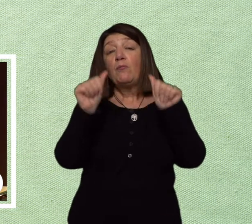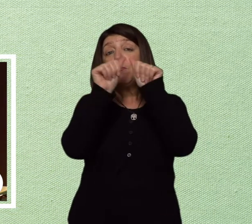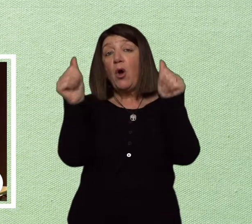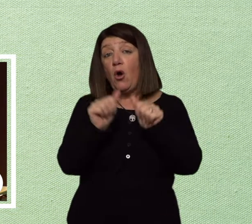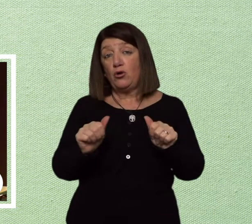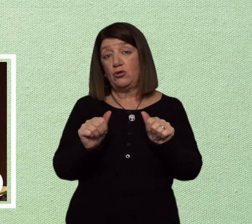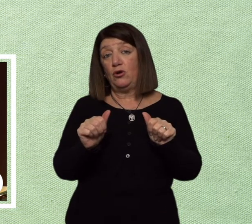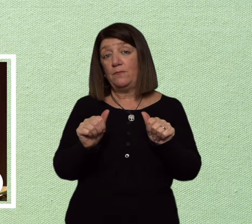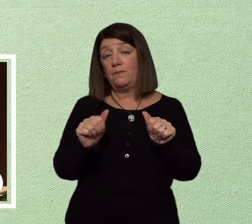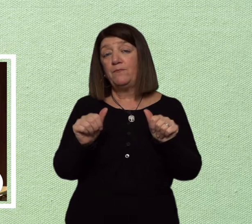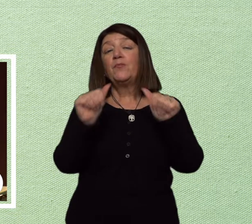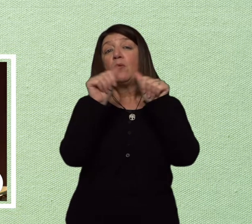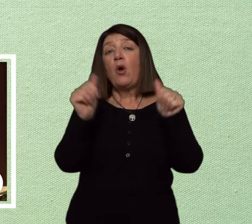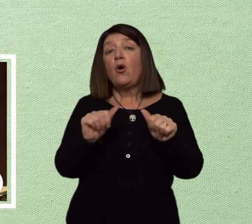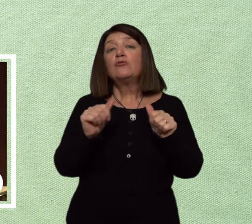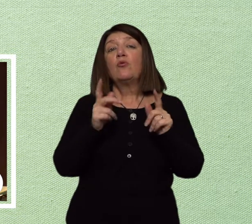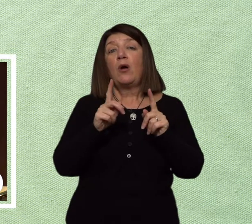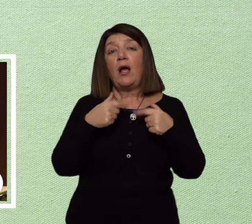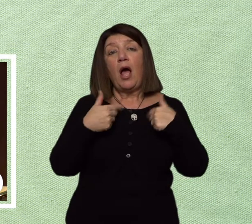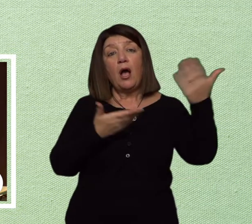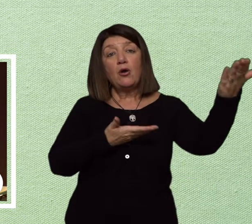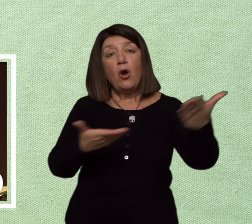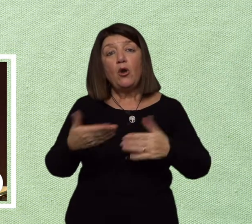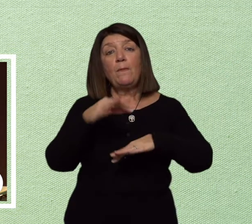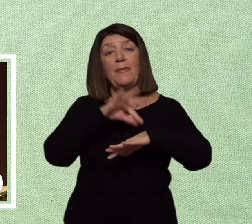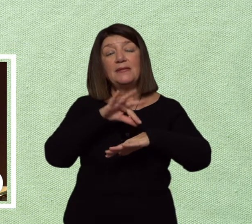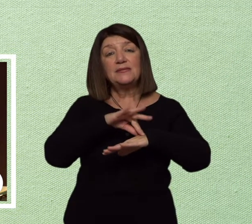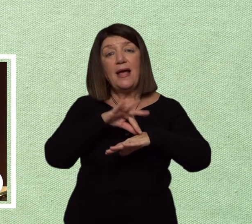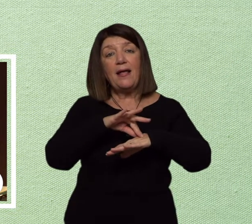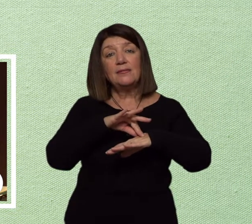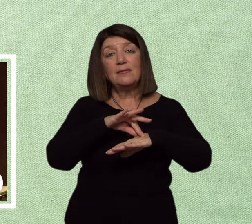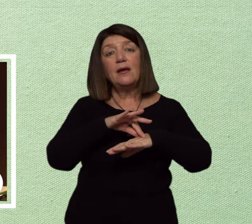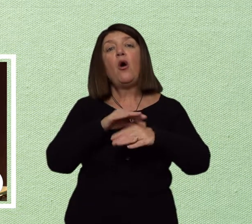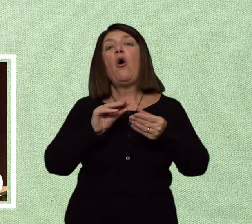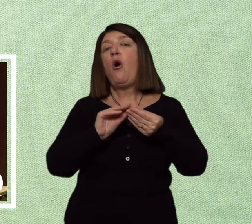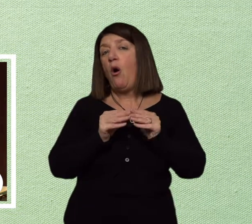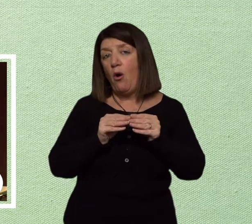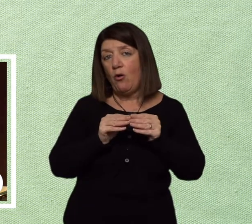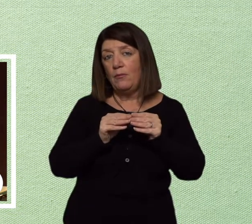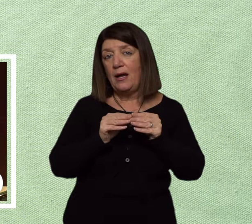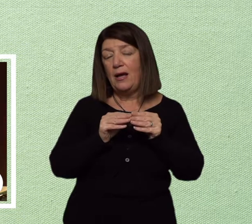accolgono le pazienti, perché immagino che da voi arrivino anche persone con disabilità intellettiva